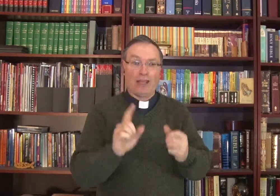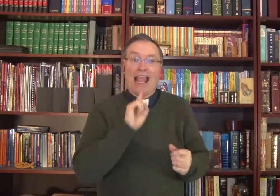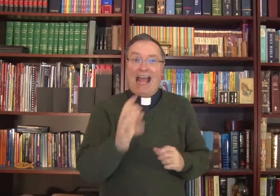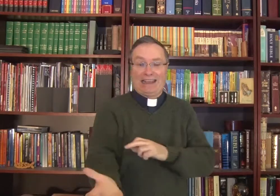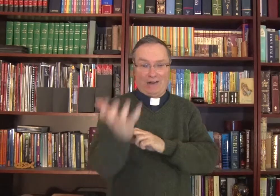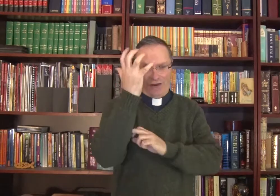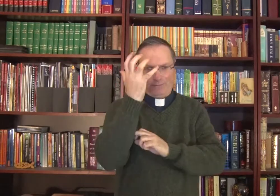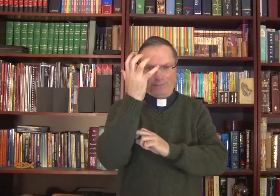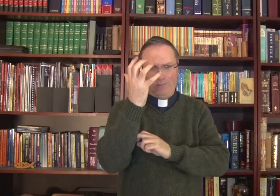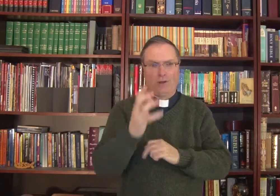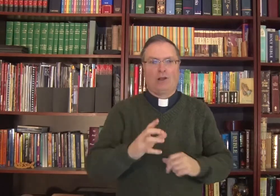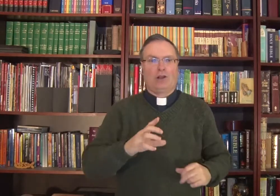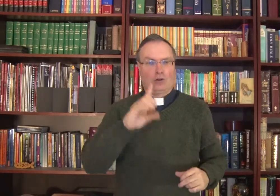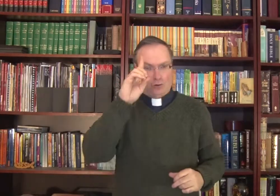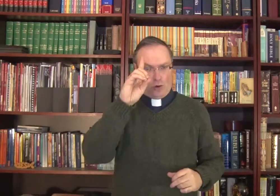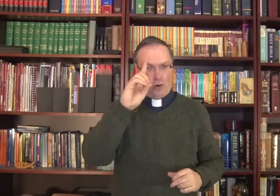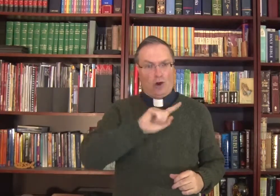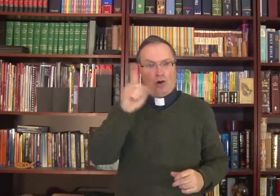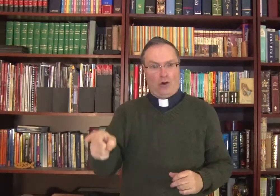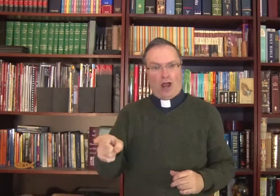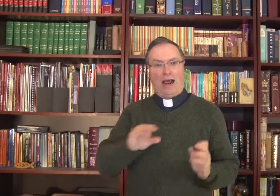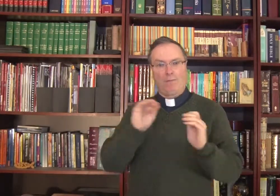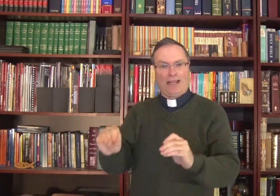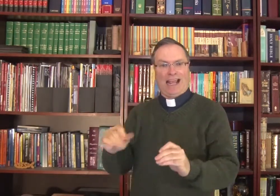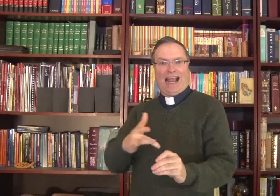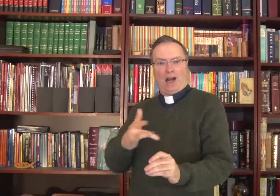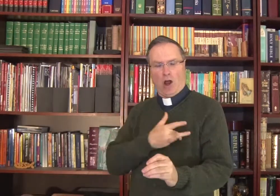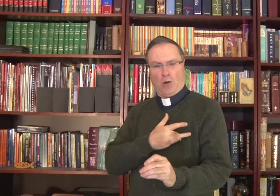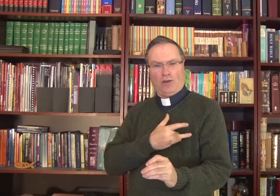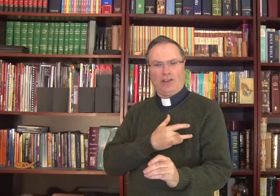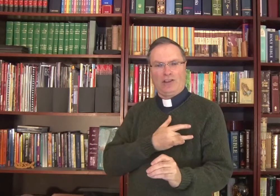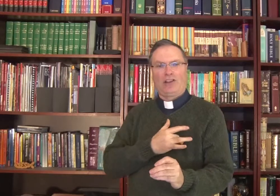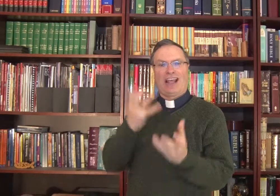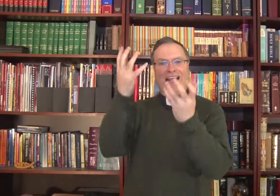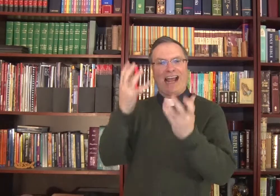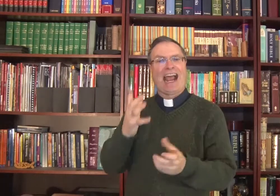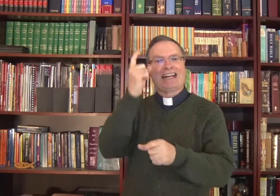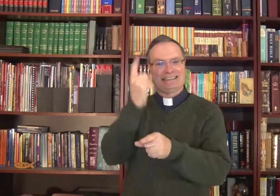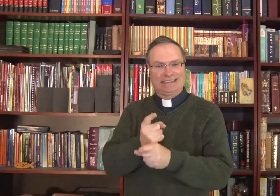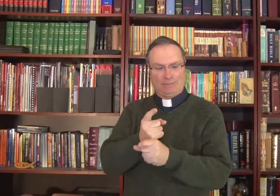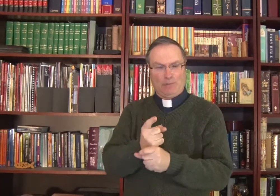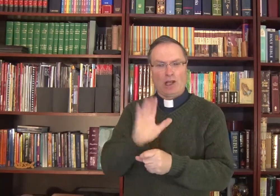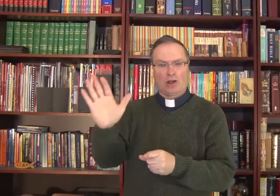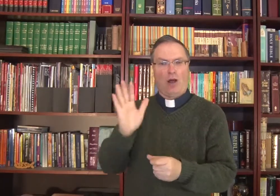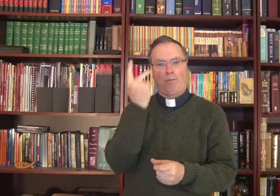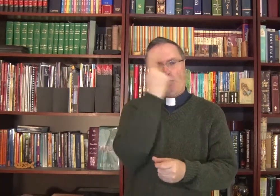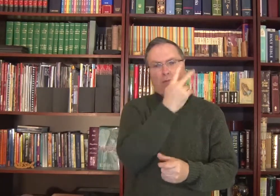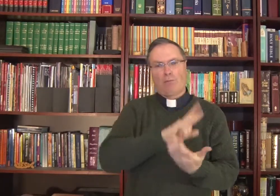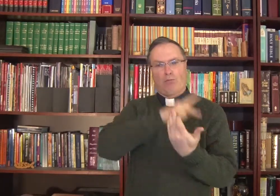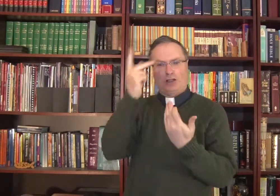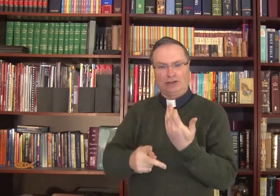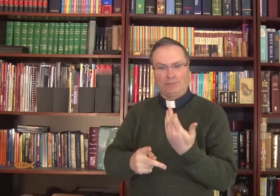En effet, Dieu leur a mis à cœur de réaliser son propre projet